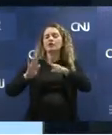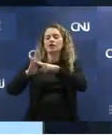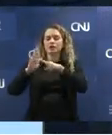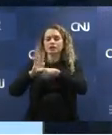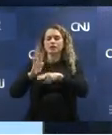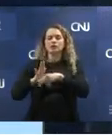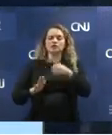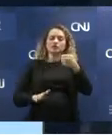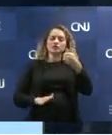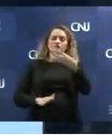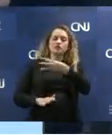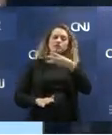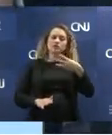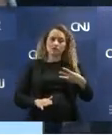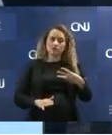Segue a relatoria da conselheira